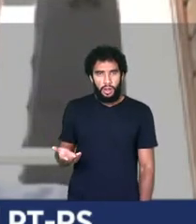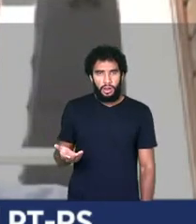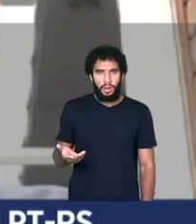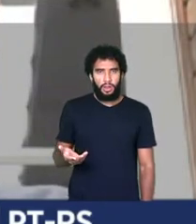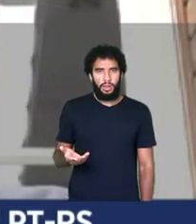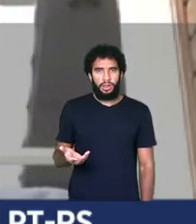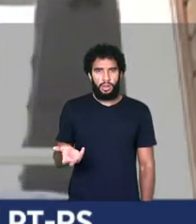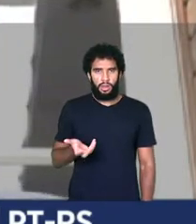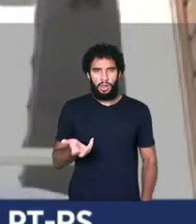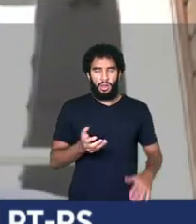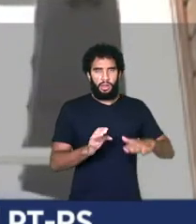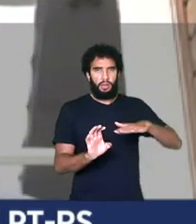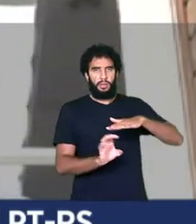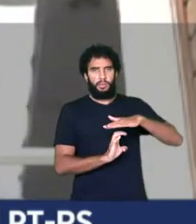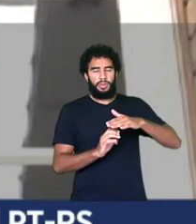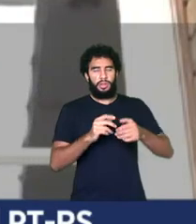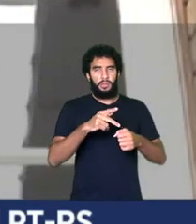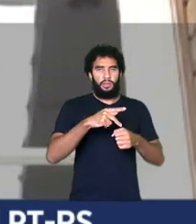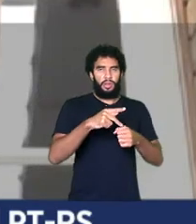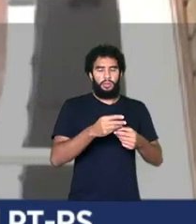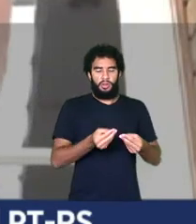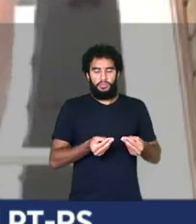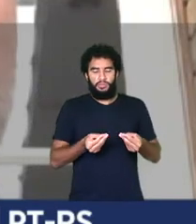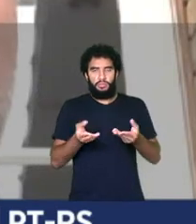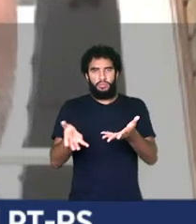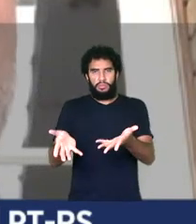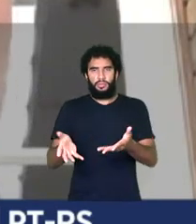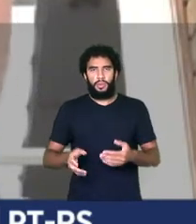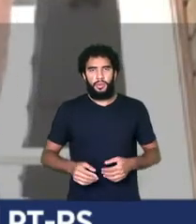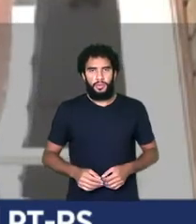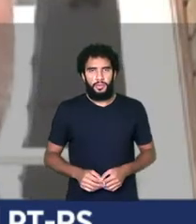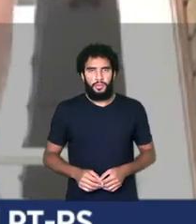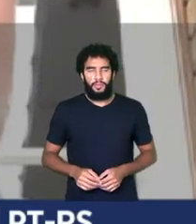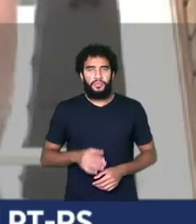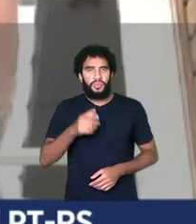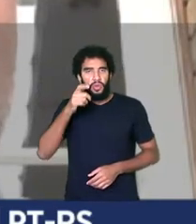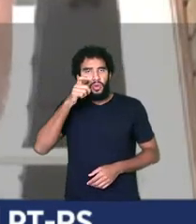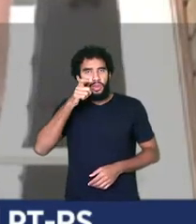UM GOVERNO QUE QUER ENTREGAR A PETROBRAS, É UM GOVERNO QUE NÃO PRIORIZA O INTERESSE DA POPULAÇÃO BRASILEIRA, DA